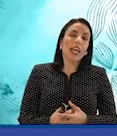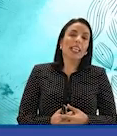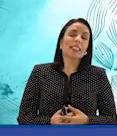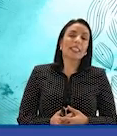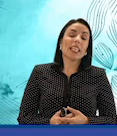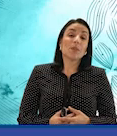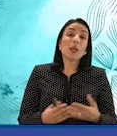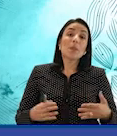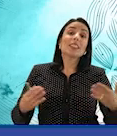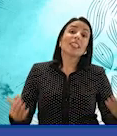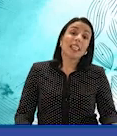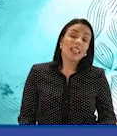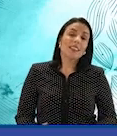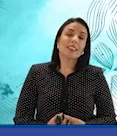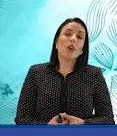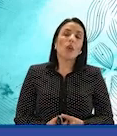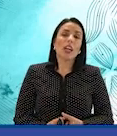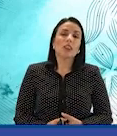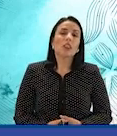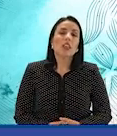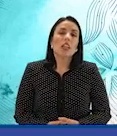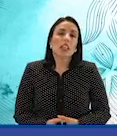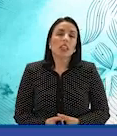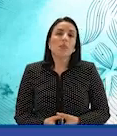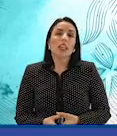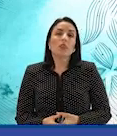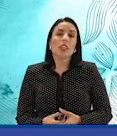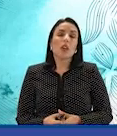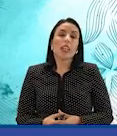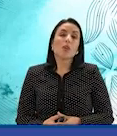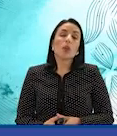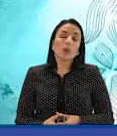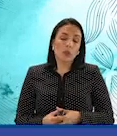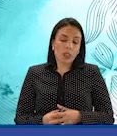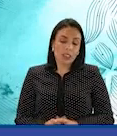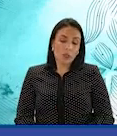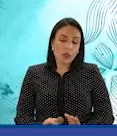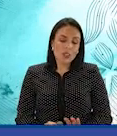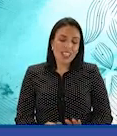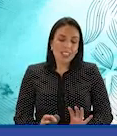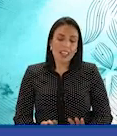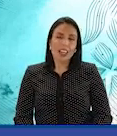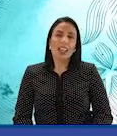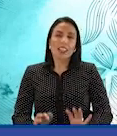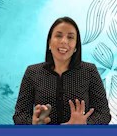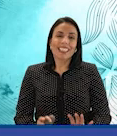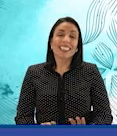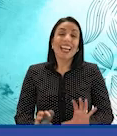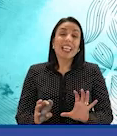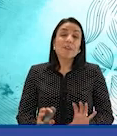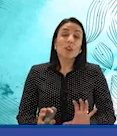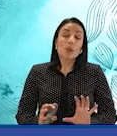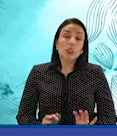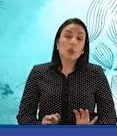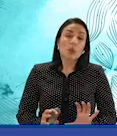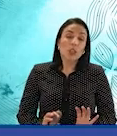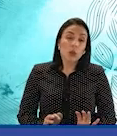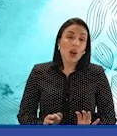Ver más allá de un año y para Contraloría es muy importante, pero sí aclarar que esa información plurianual